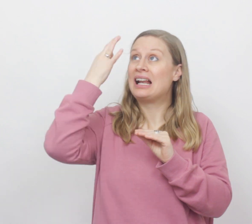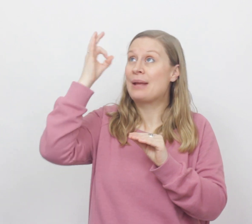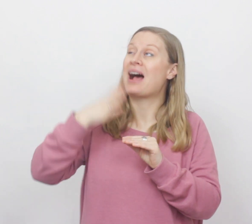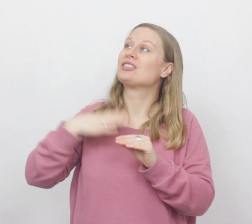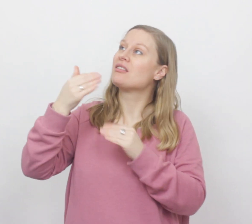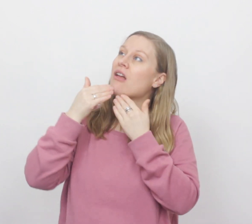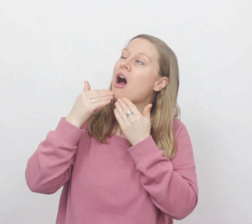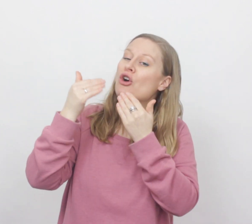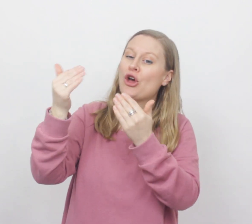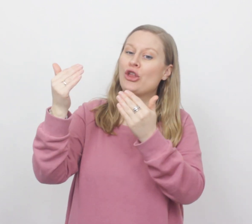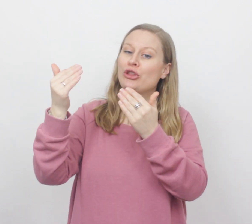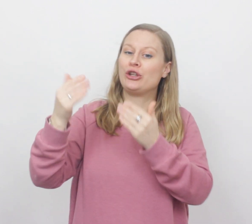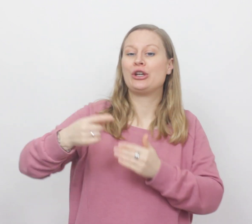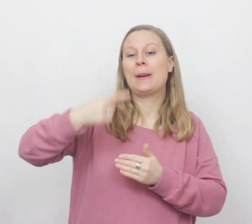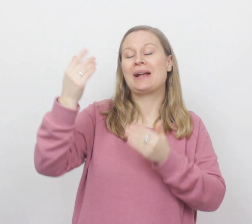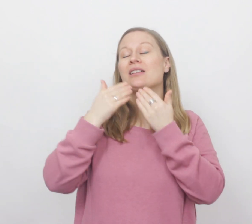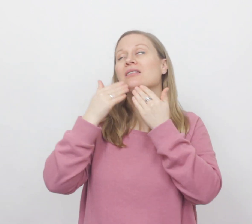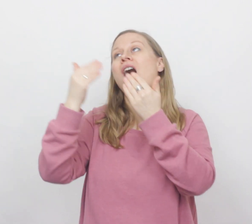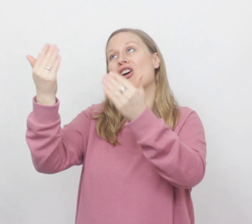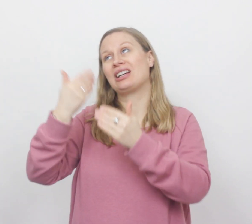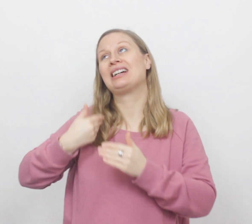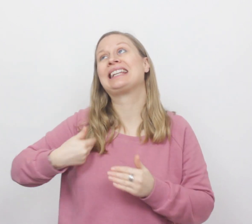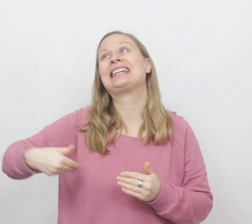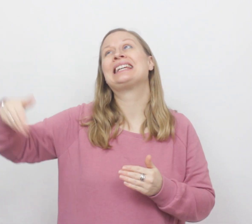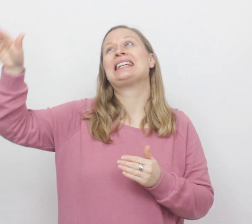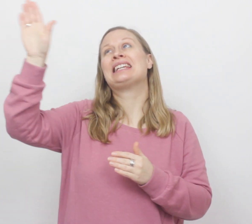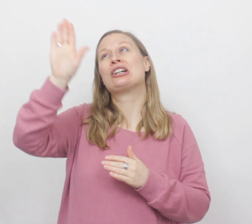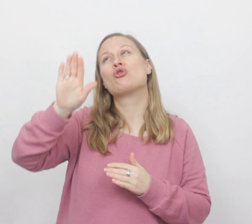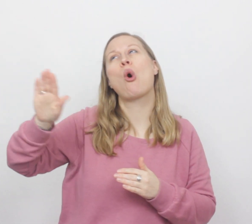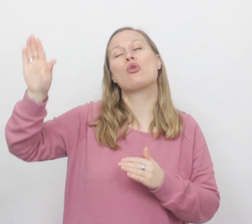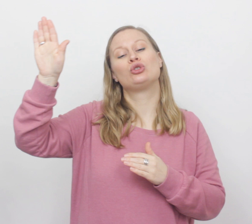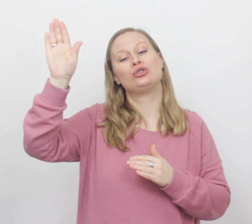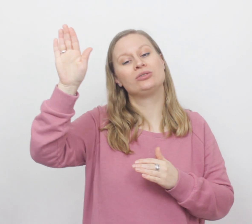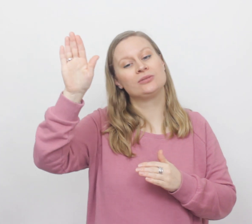Leer mij te danken, meer te danken, Here God.